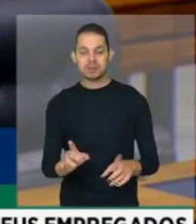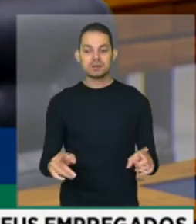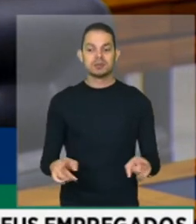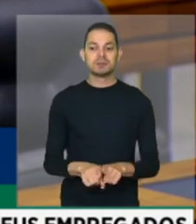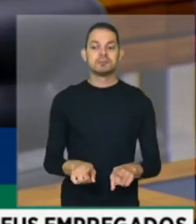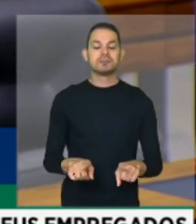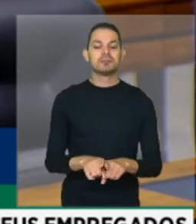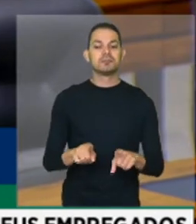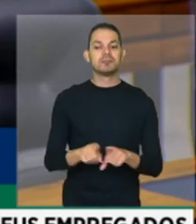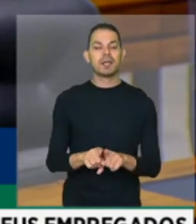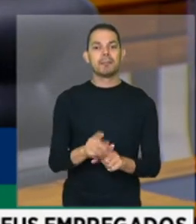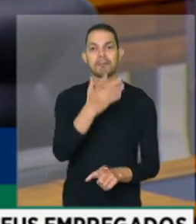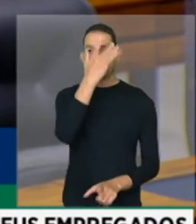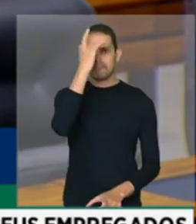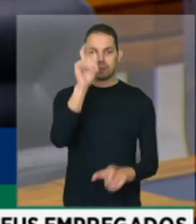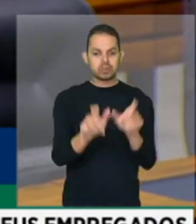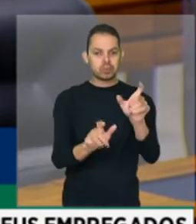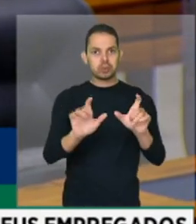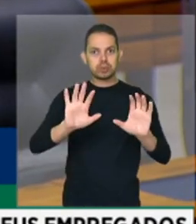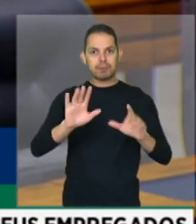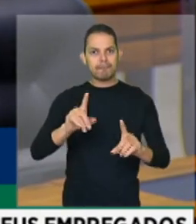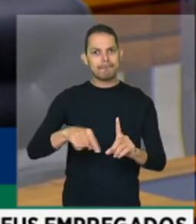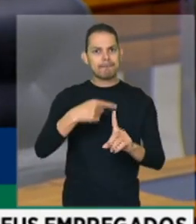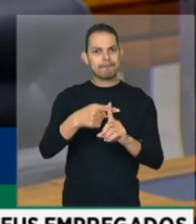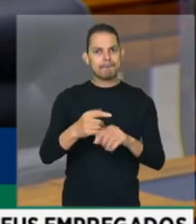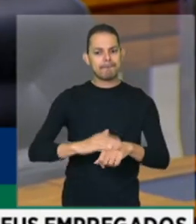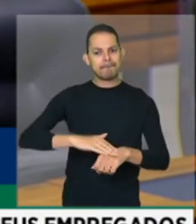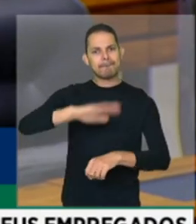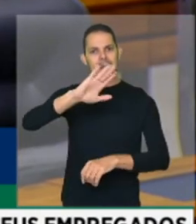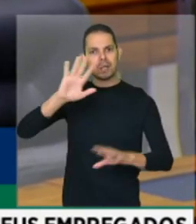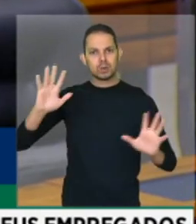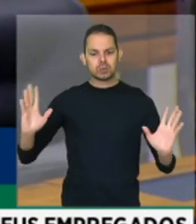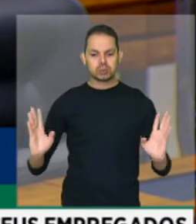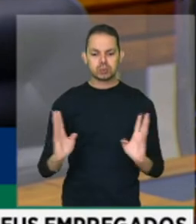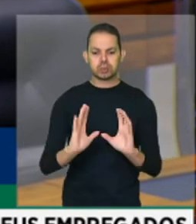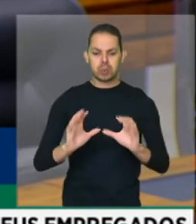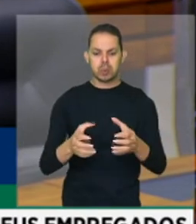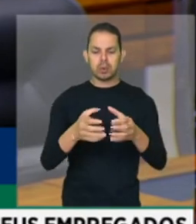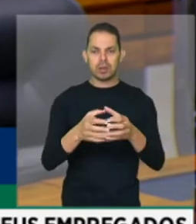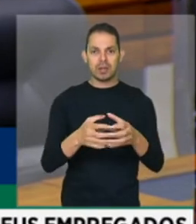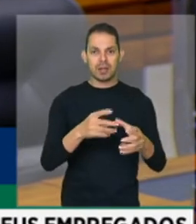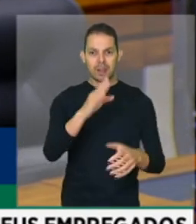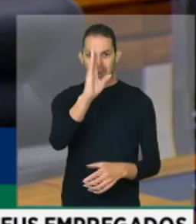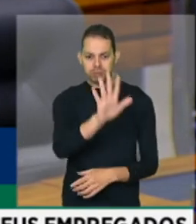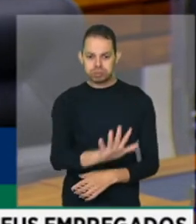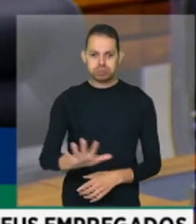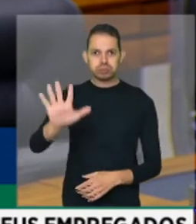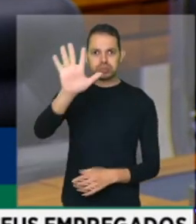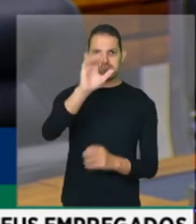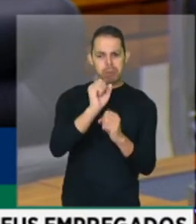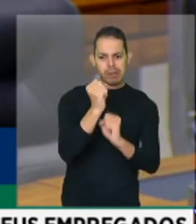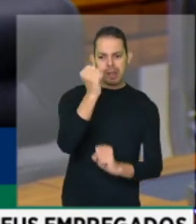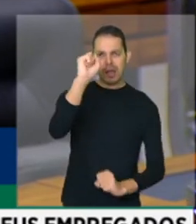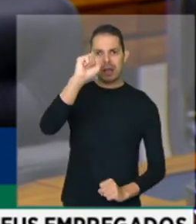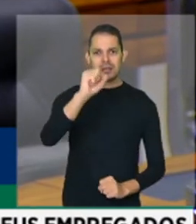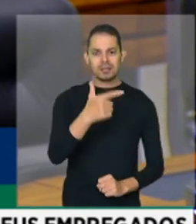VAI COLOCAR MAIS ATORES NESSE PROCESSO DE VACINAÇÃO. VACINAR UMA NAÇÃO COMO O BRASIL NÃO É FÁCIL, SÃO MAIS DE 200 MILHÕES DE